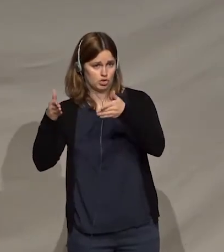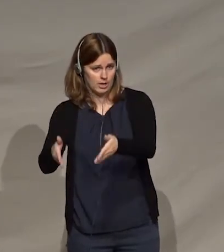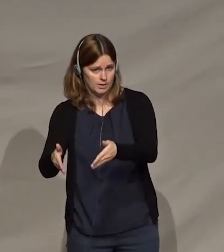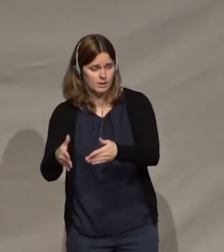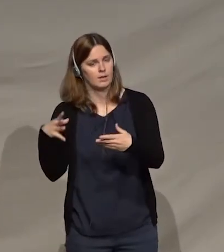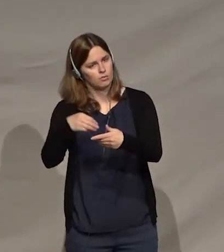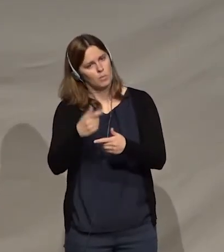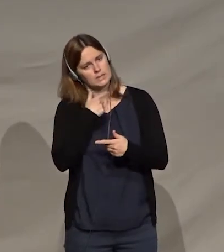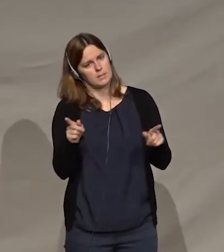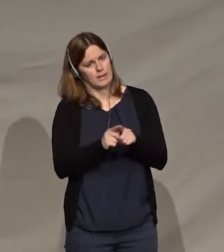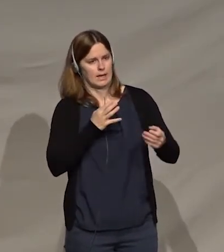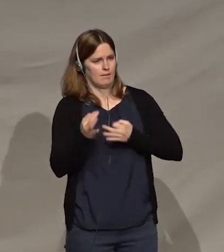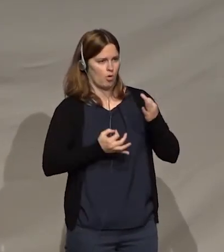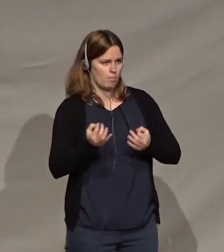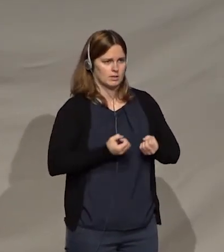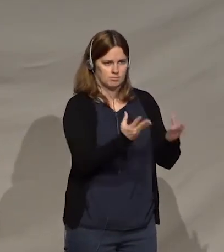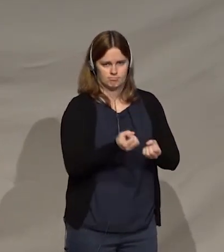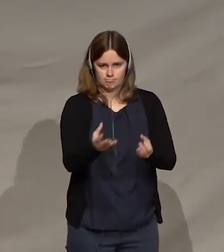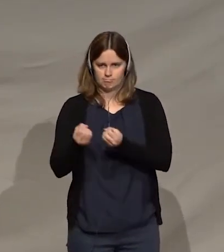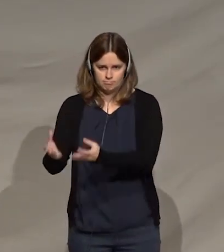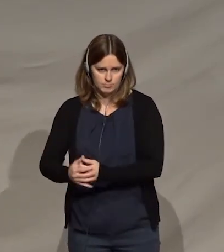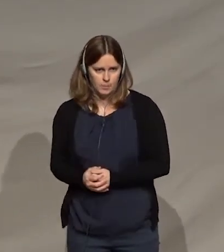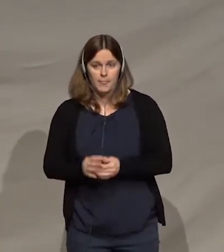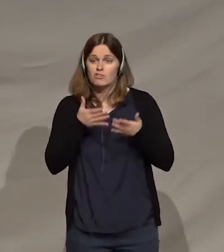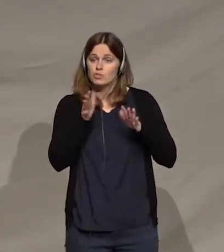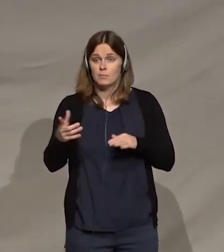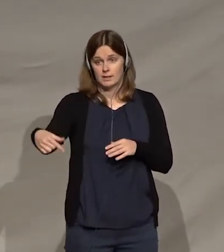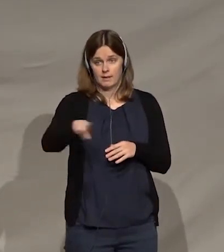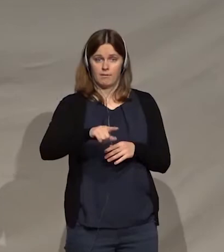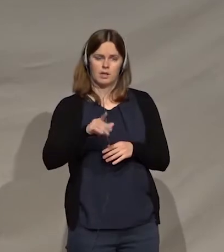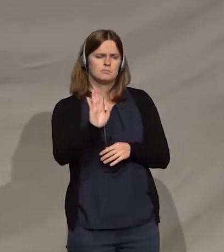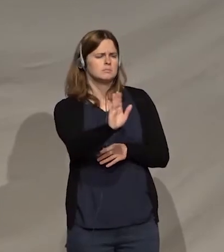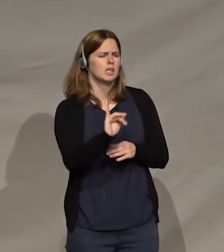a naši službu představili a vysvětlili, jak byste z ní mohli čerpat,